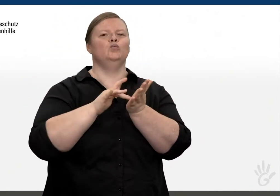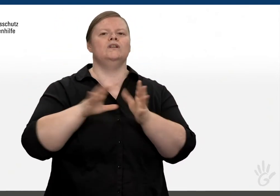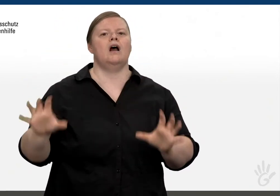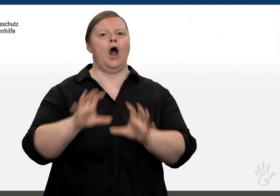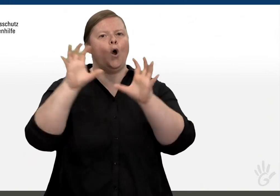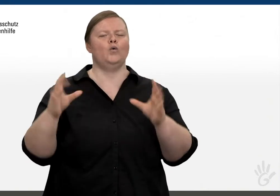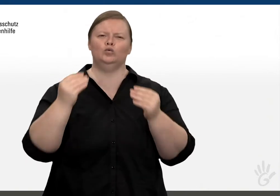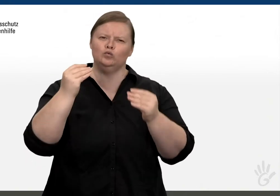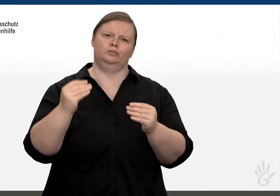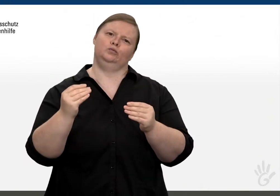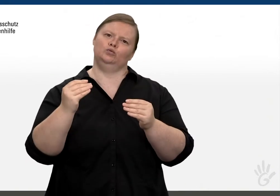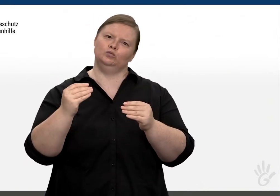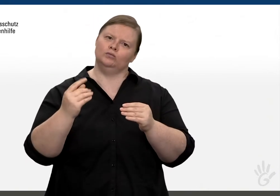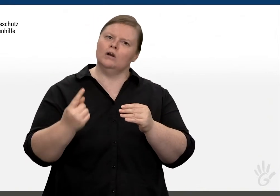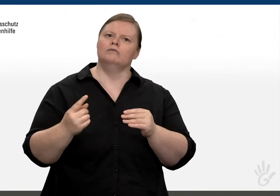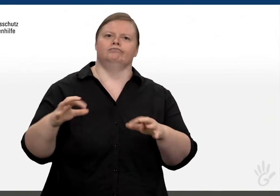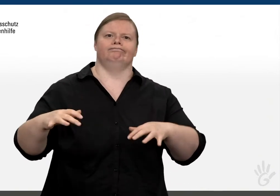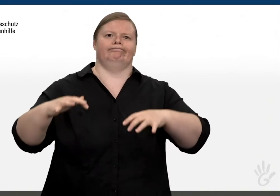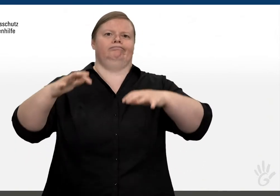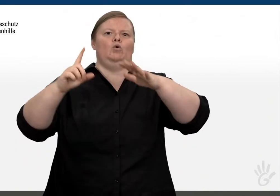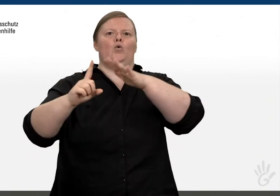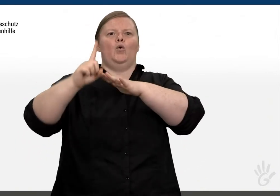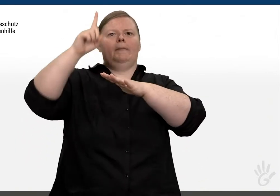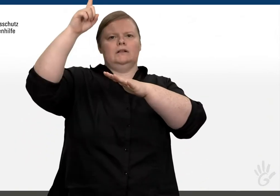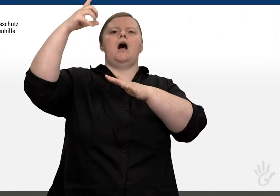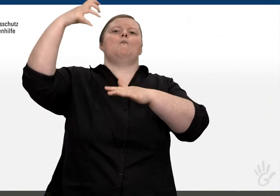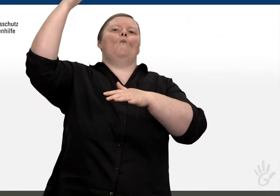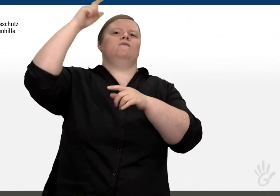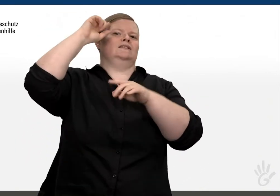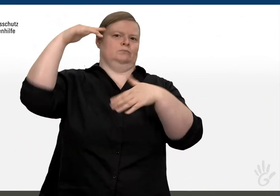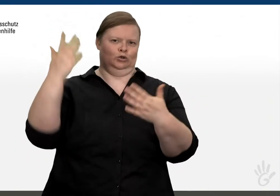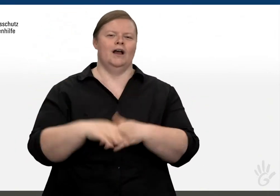da Rauch nach oben steigt.